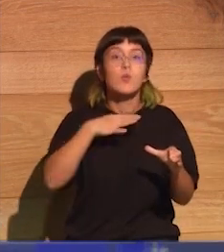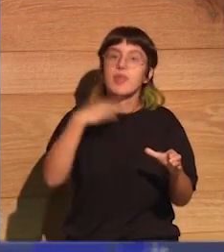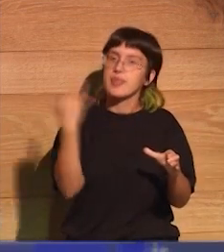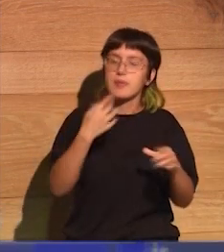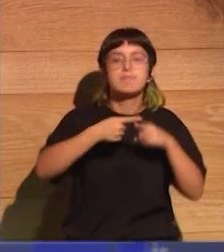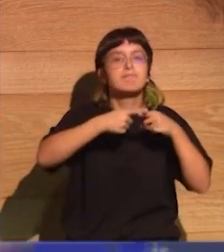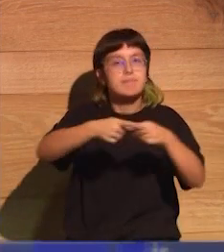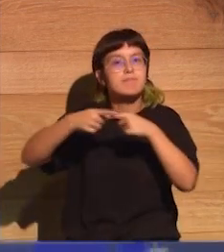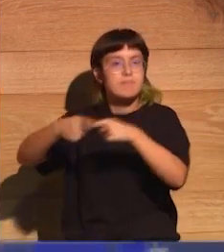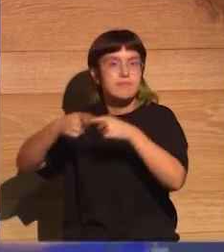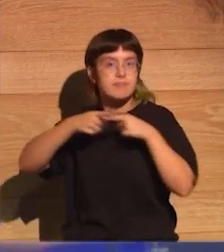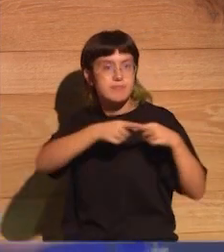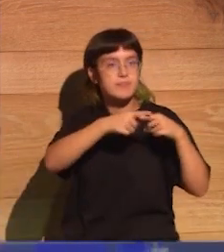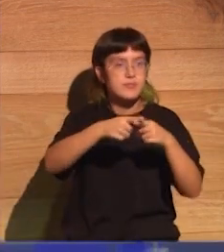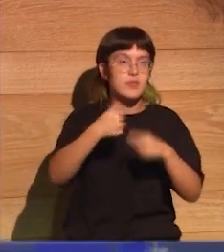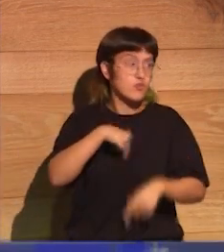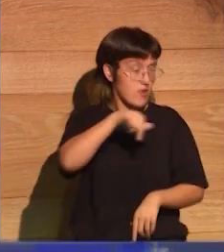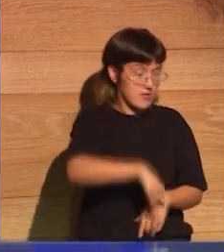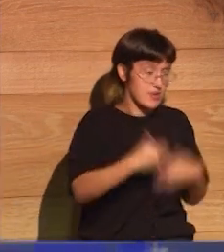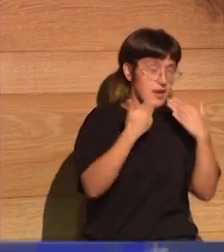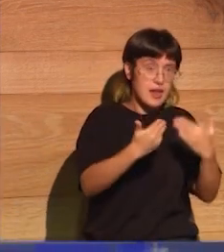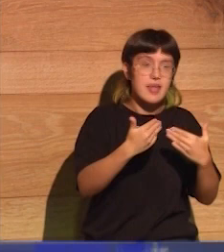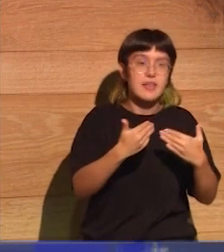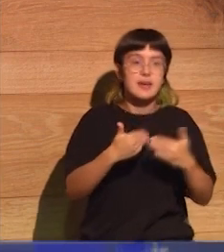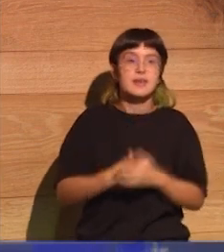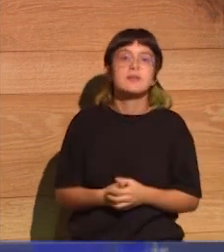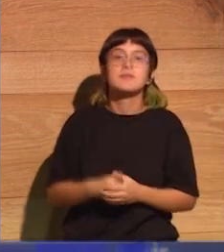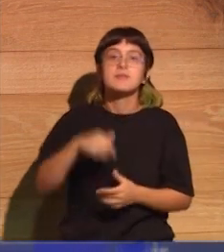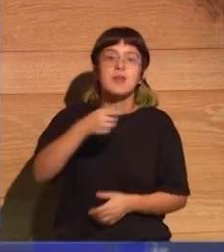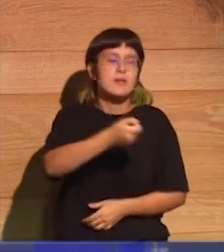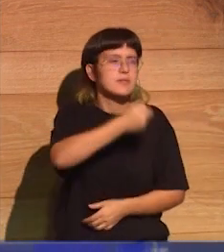y vamos a tener aquí, yo doy las gracias a los mejores speakers,